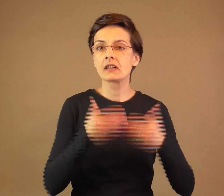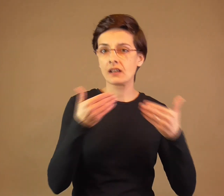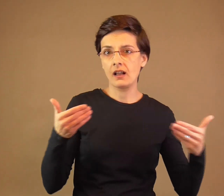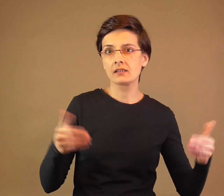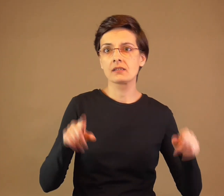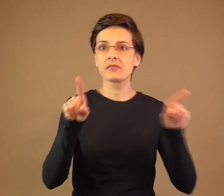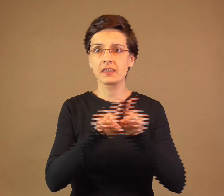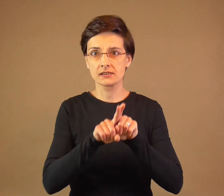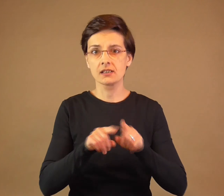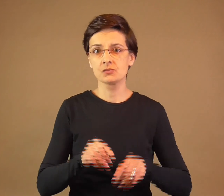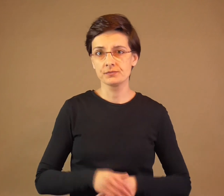Tak samo jest w teatrze Kantora.